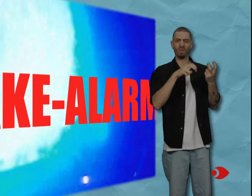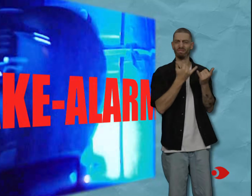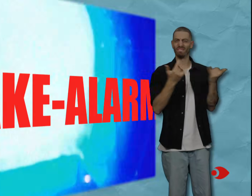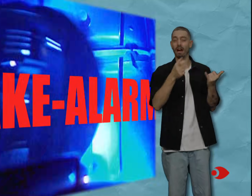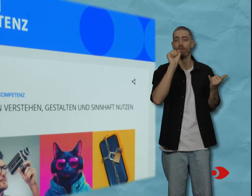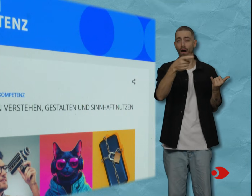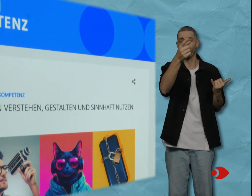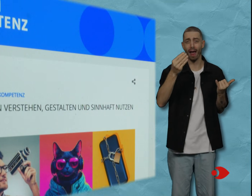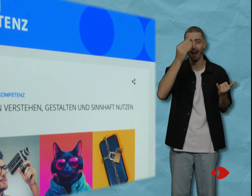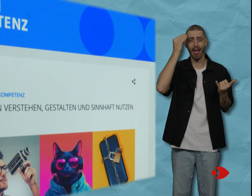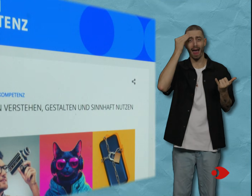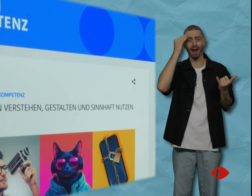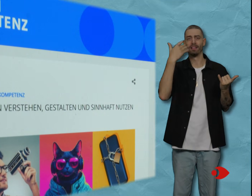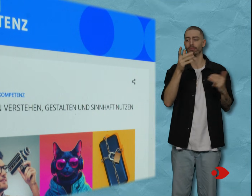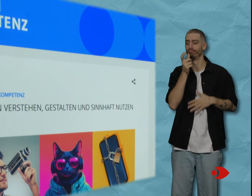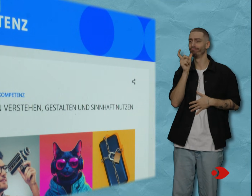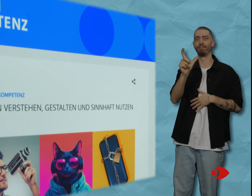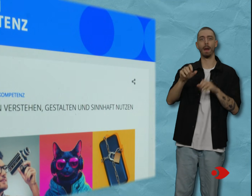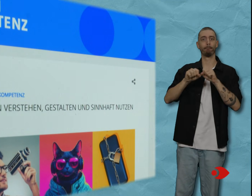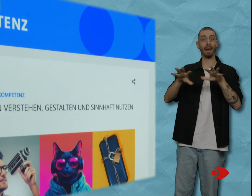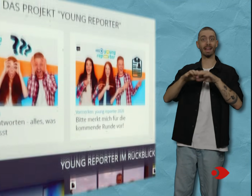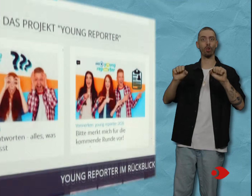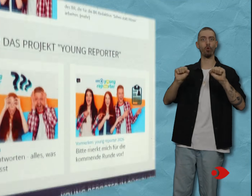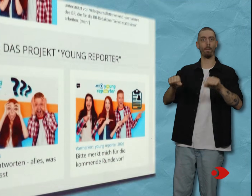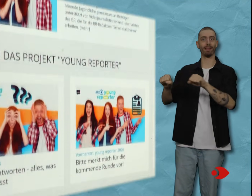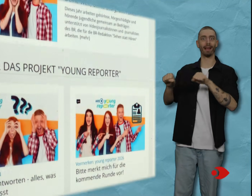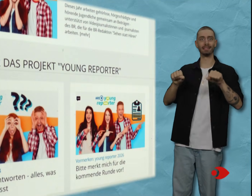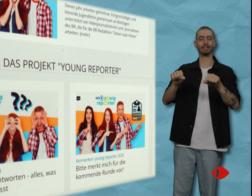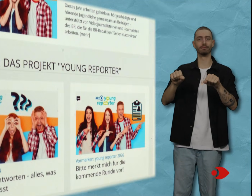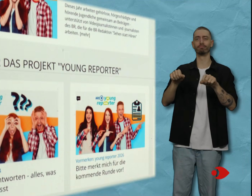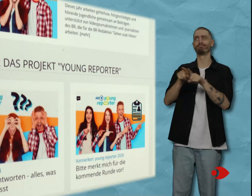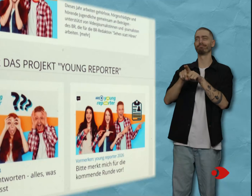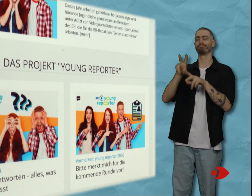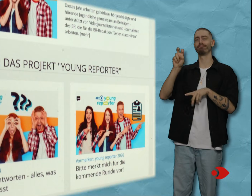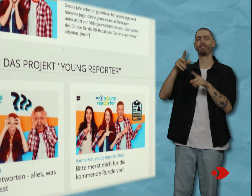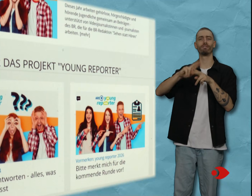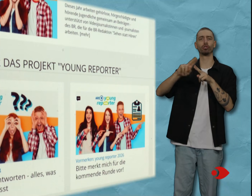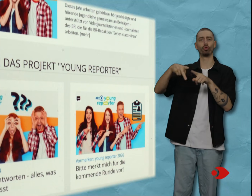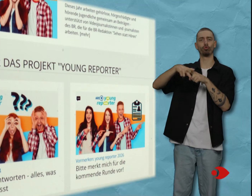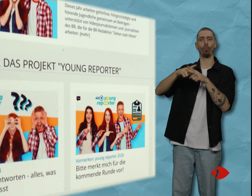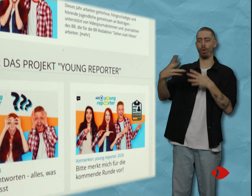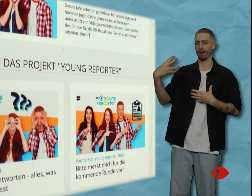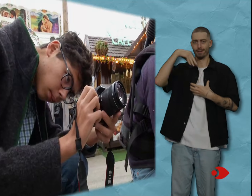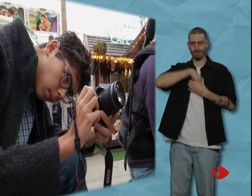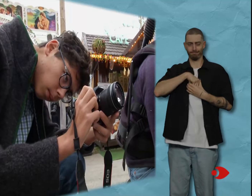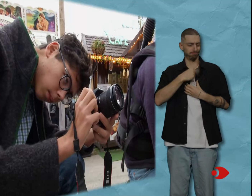Mit Medien umzugehen, kann man lernen. Der sperrige Fachbegriff dafür heißt "Medienkompetenz". Im Grunde ist das ein Werkzeugkoffer,